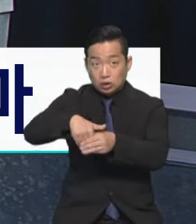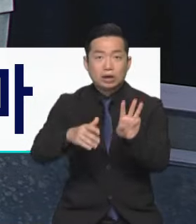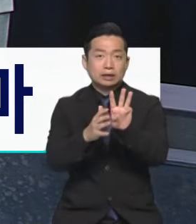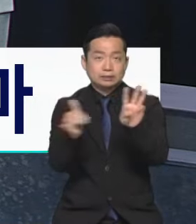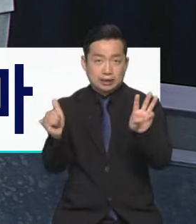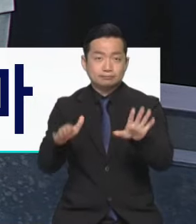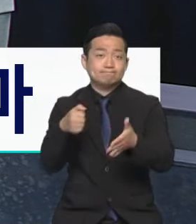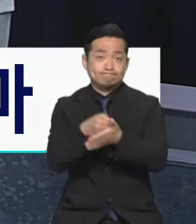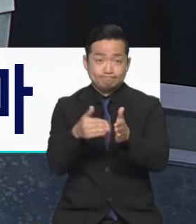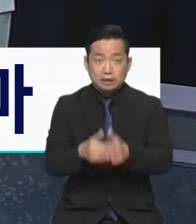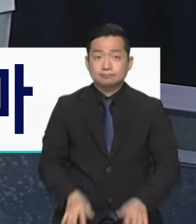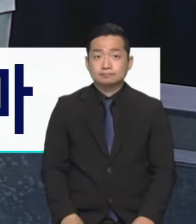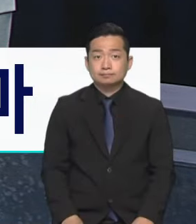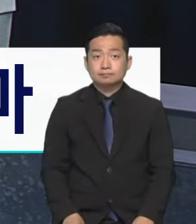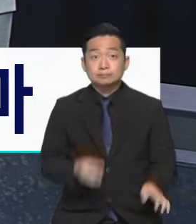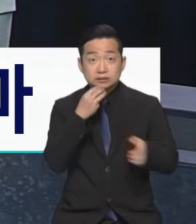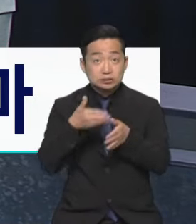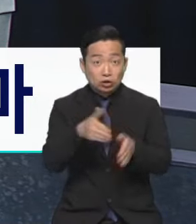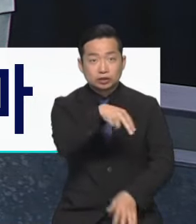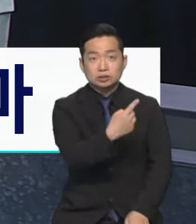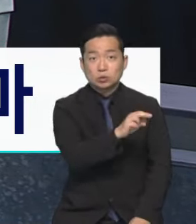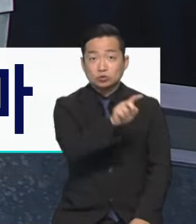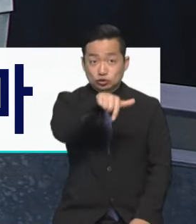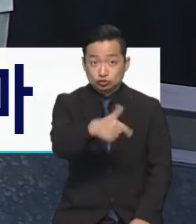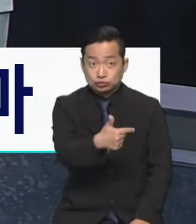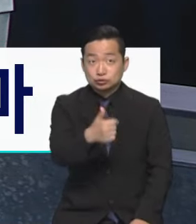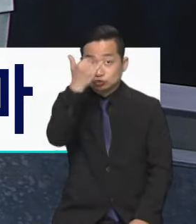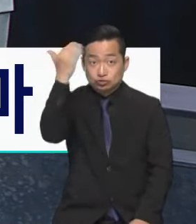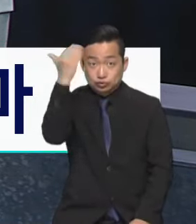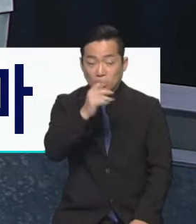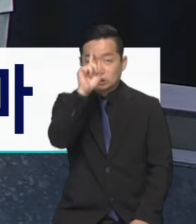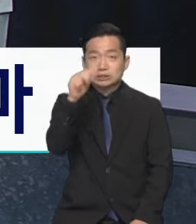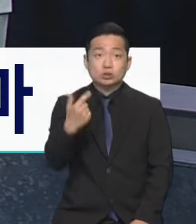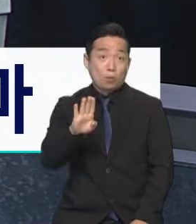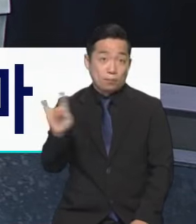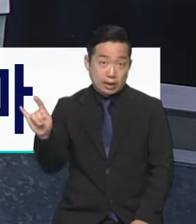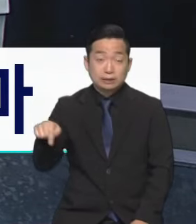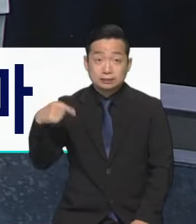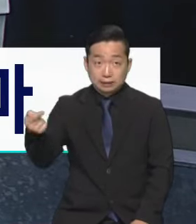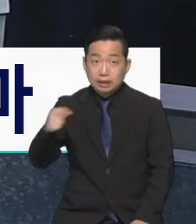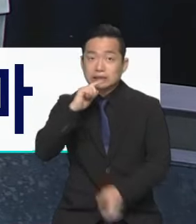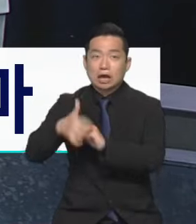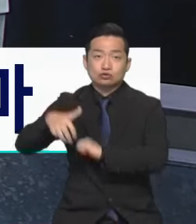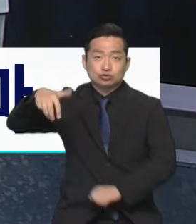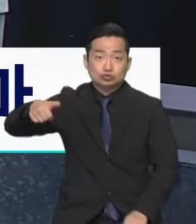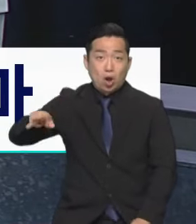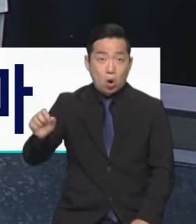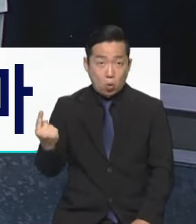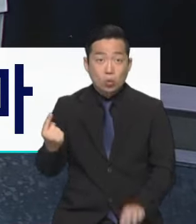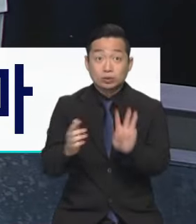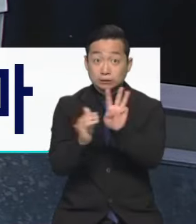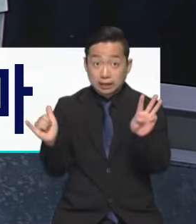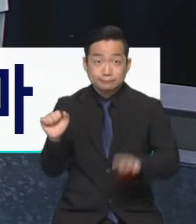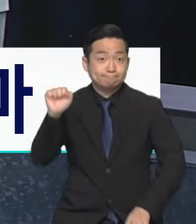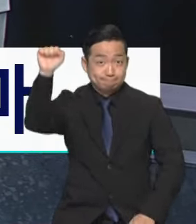3파전으로 치러지게 됐습니다. 경기의 송석준, 충청의 이종배 의원에 이어 대구의 추경호 의원이 출사표를